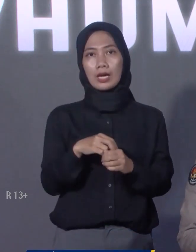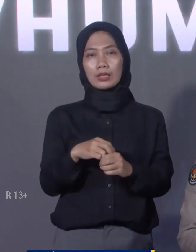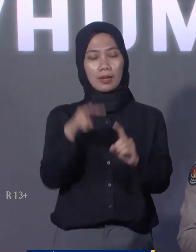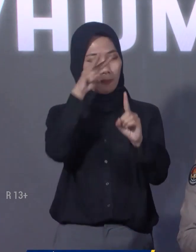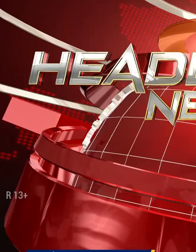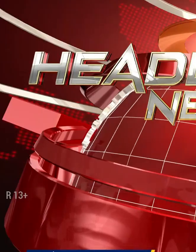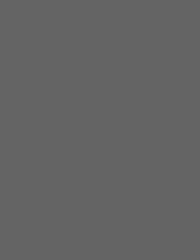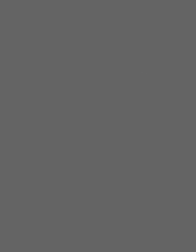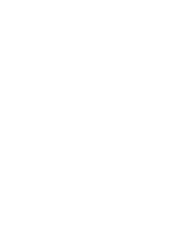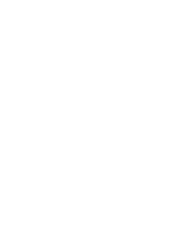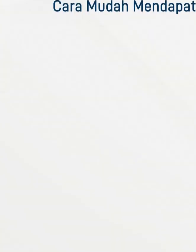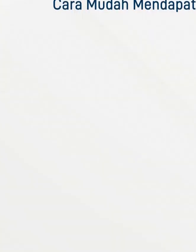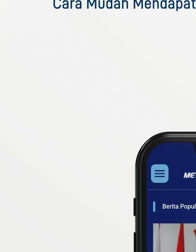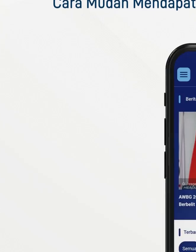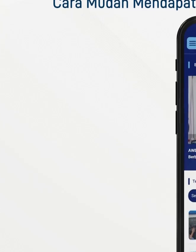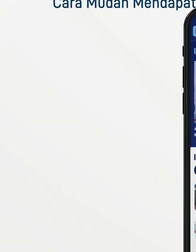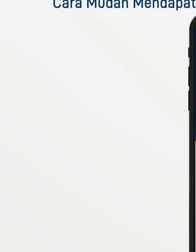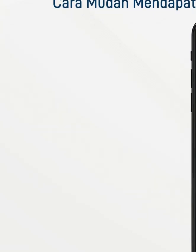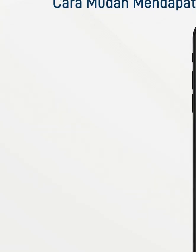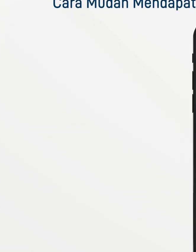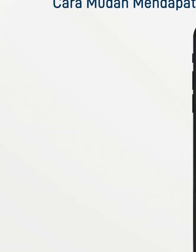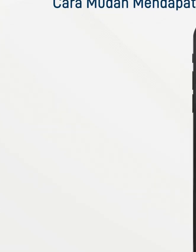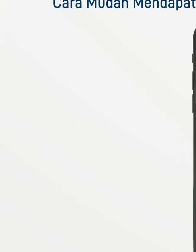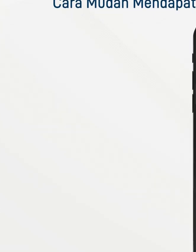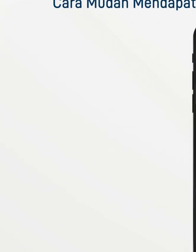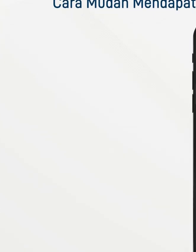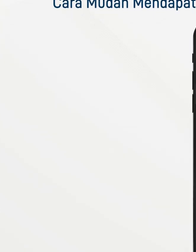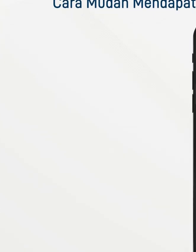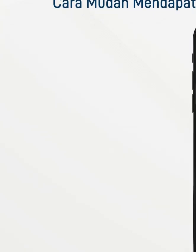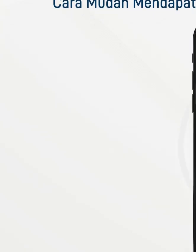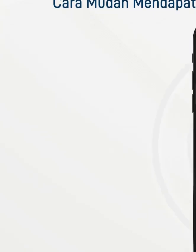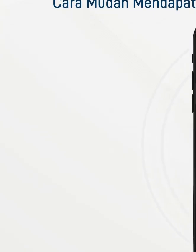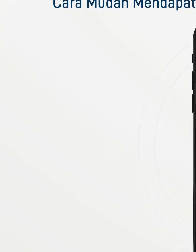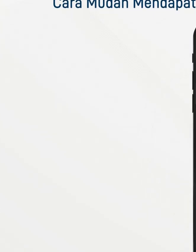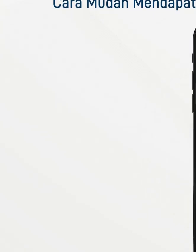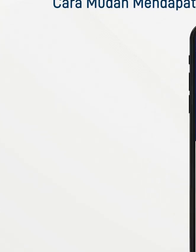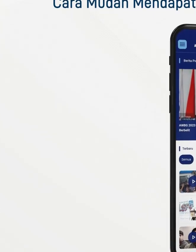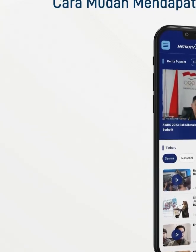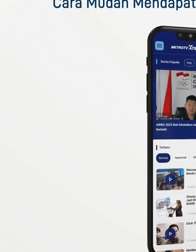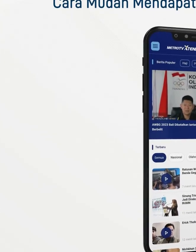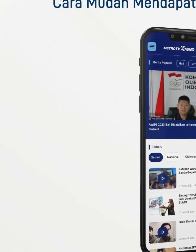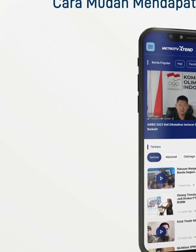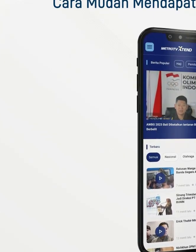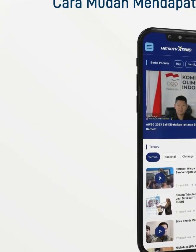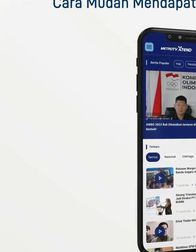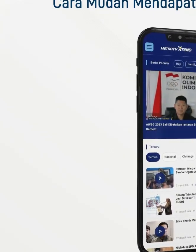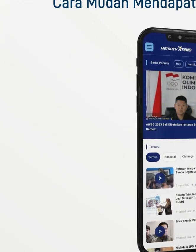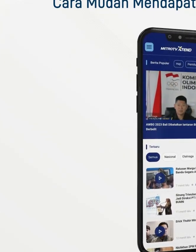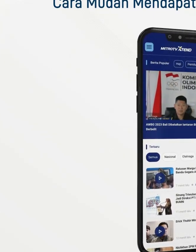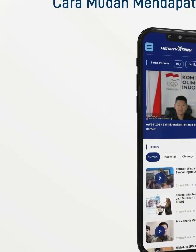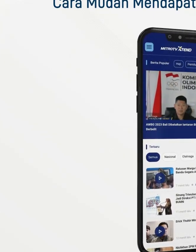PG cara mudah mendapatkan informasi dengan satu sentuhan jari download Metro TV extend